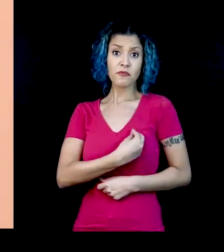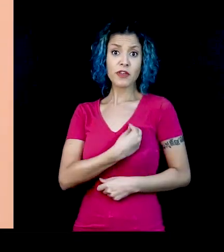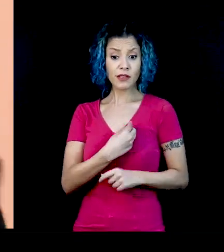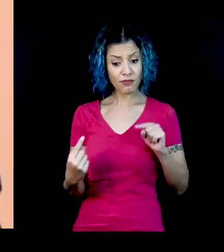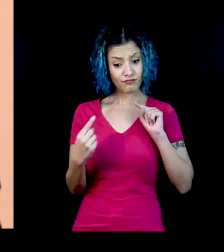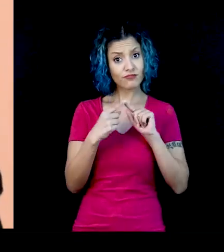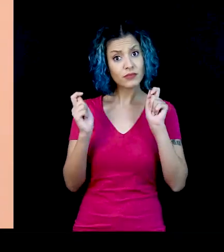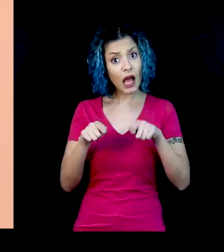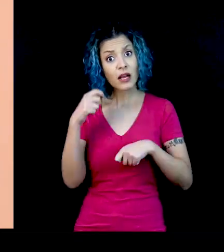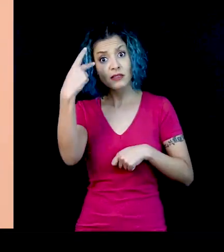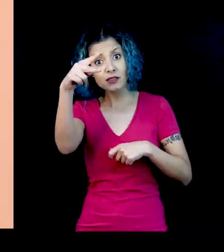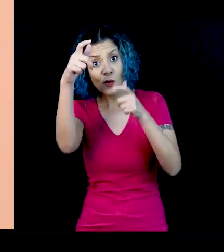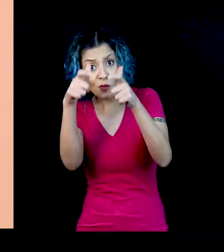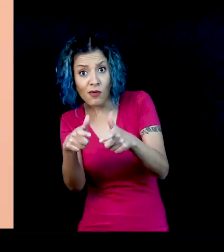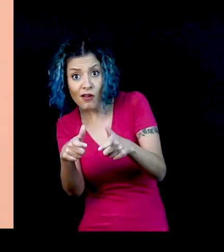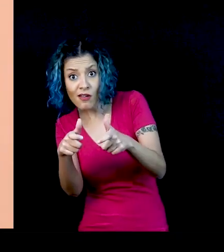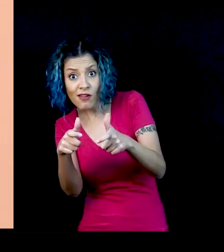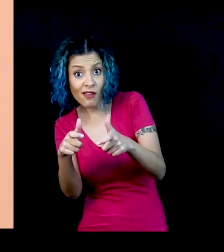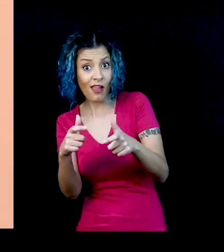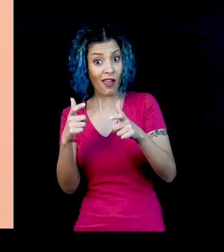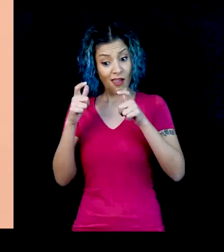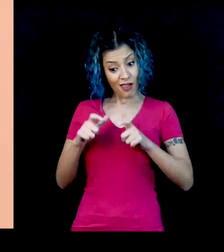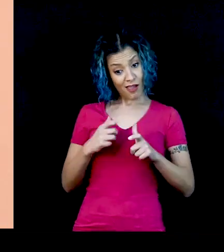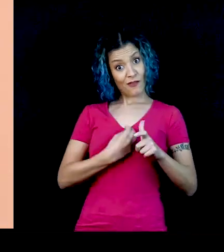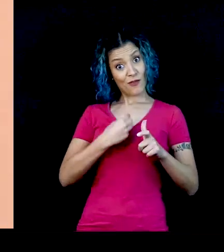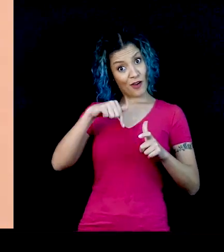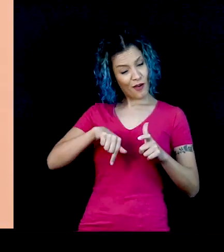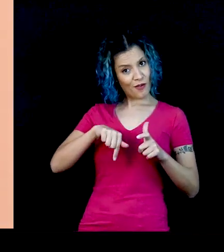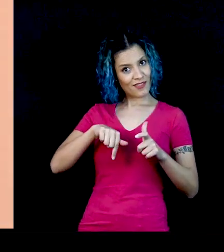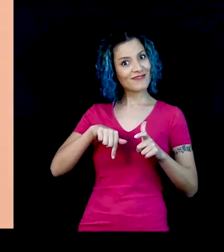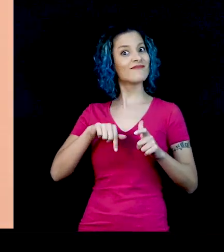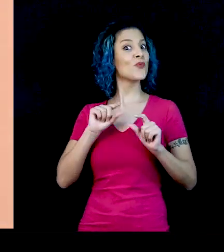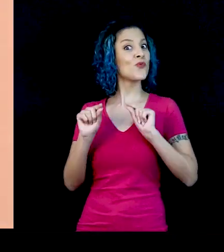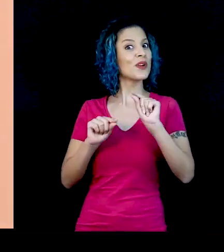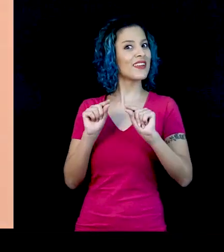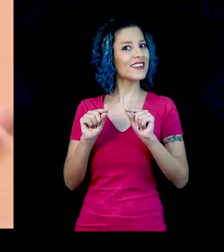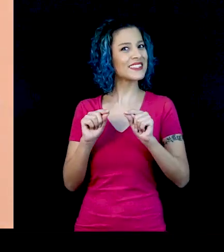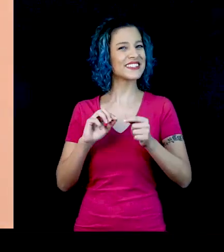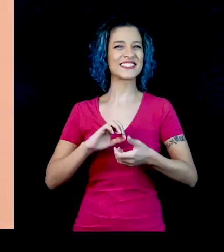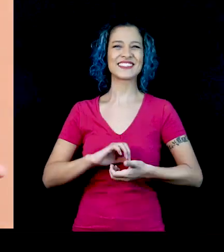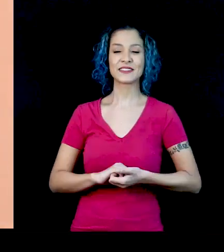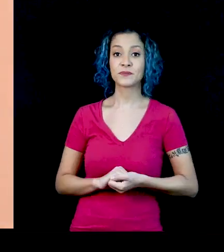E aqui onde eu estou? No primeiro vídeo, falamos sobre a imaginação,